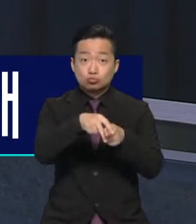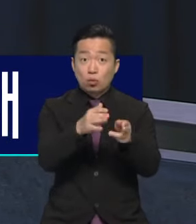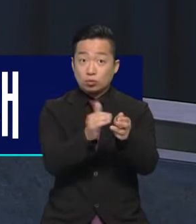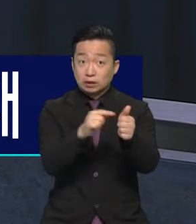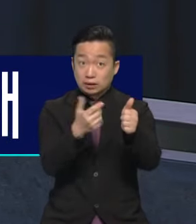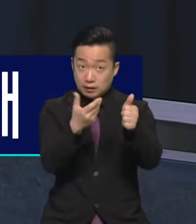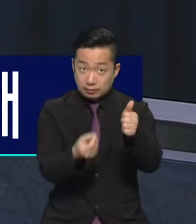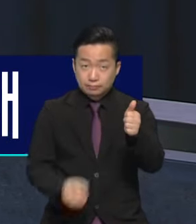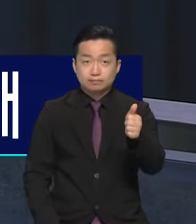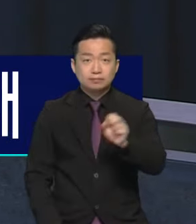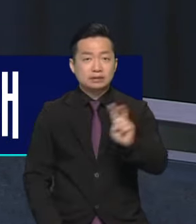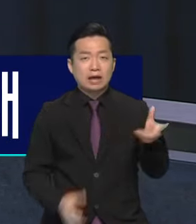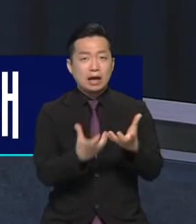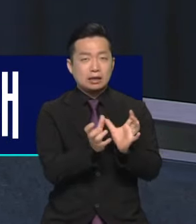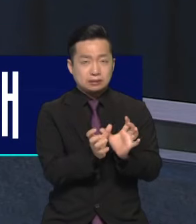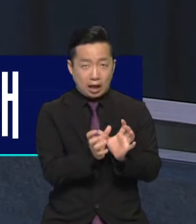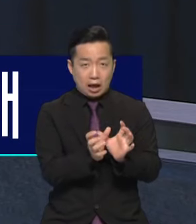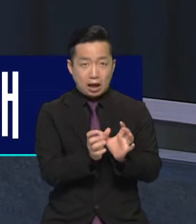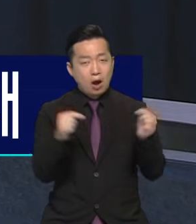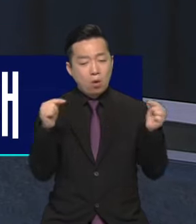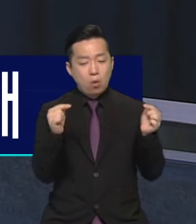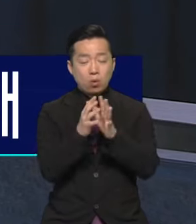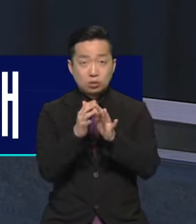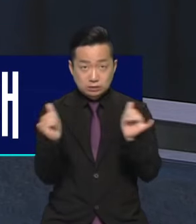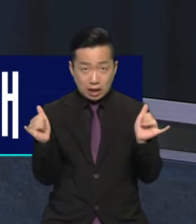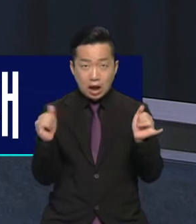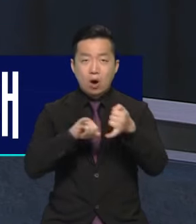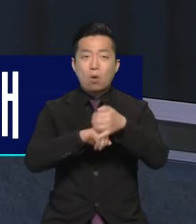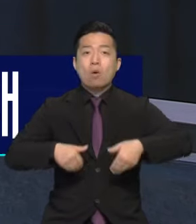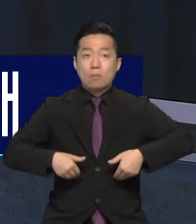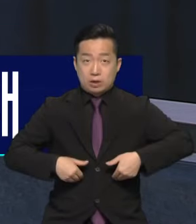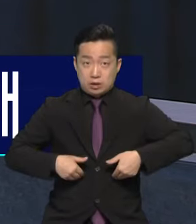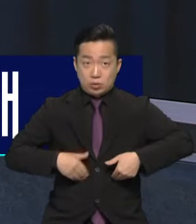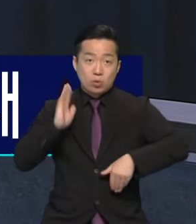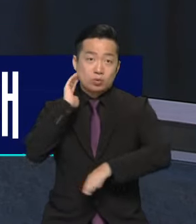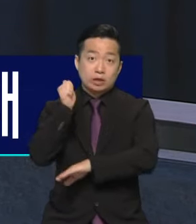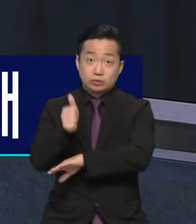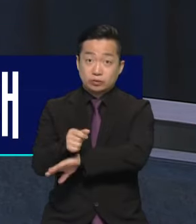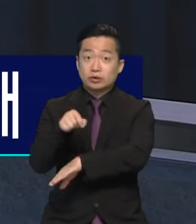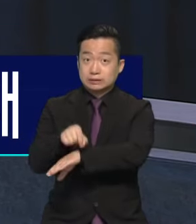야당과 소통할 수 있는 사람을 택할 거라고 대통령실은 전했습니다. 오늘 첫 소식 윤나라 기자가 전하겠습니다.